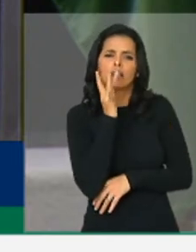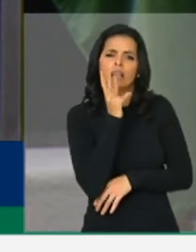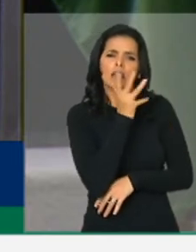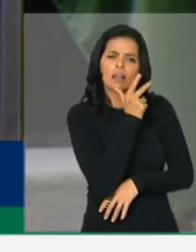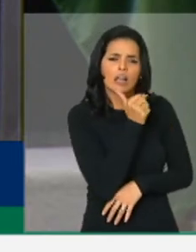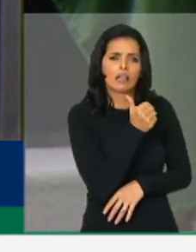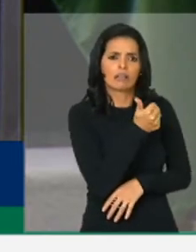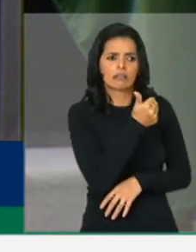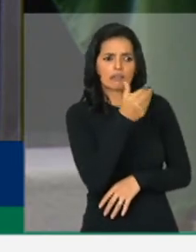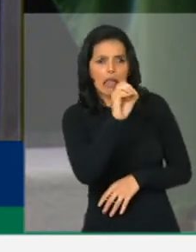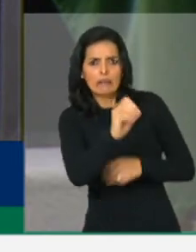CERTIFICADO DE INVESTIMENTO OU RECONHECIMENTO DO INVESTIMENTO